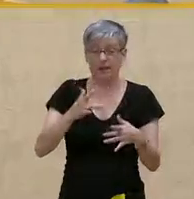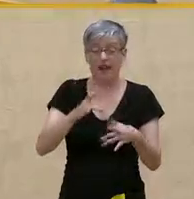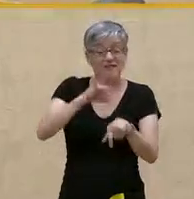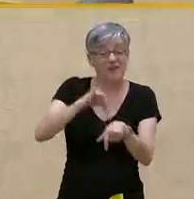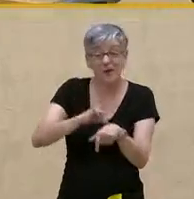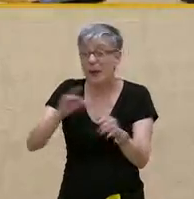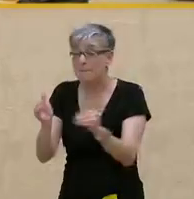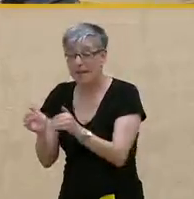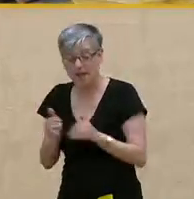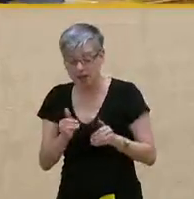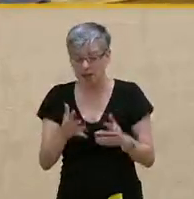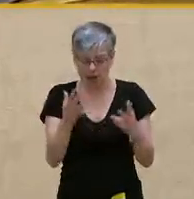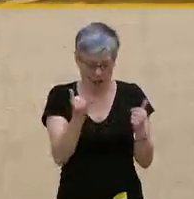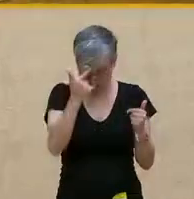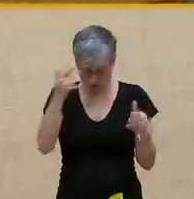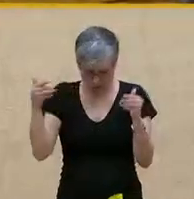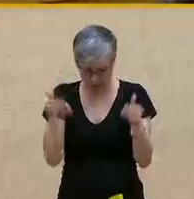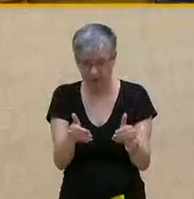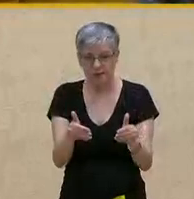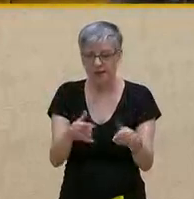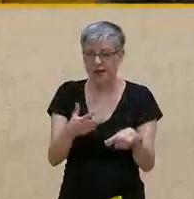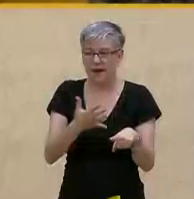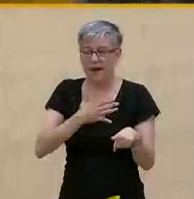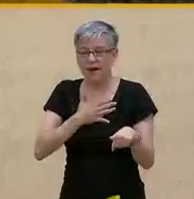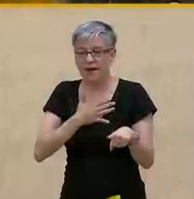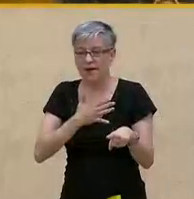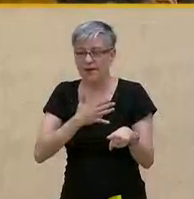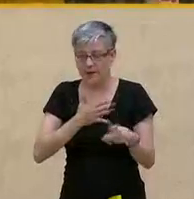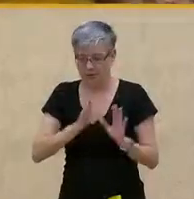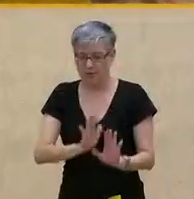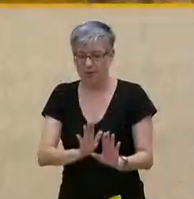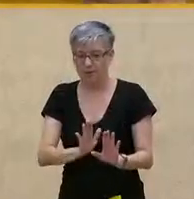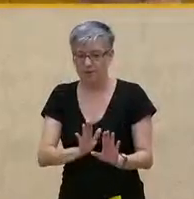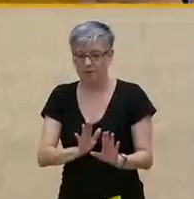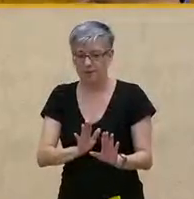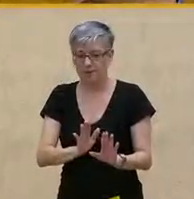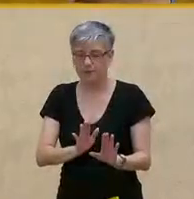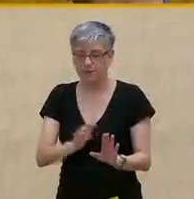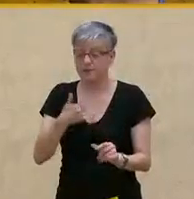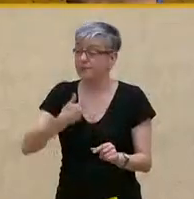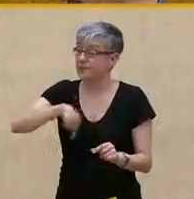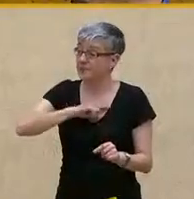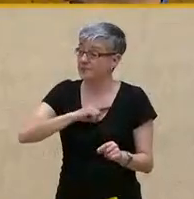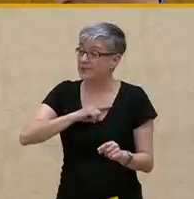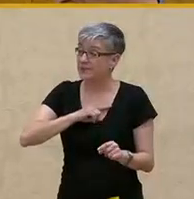que son unos cuantos. Pero yo me voy a centrar en el caso que me llena. Nos encontramos con niños